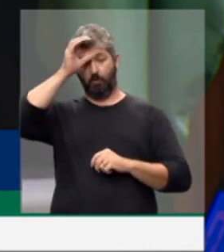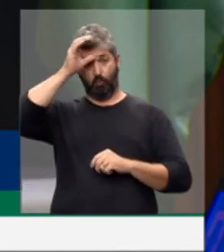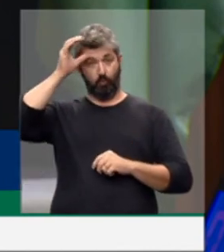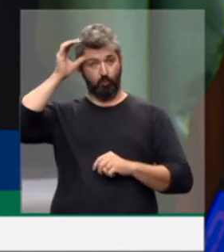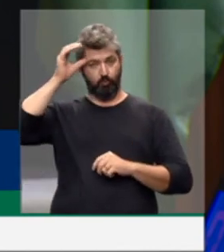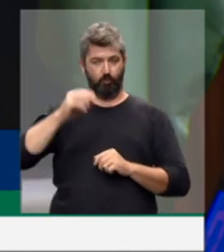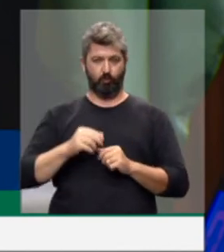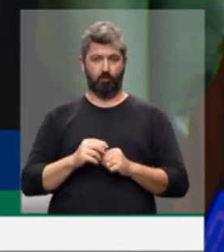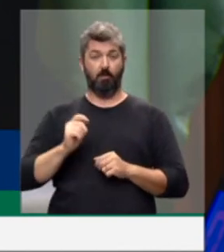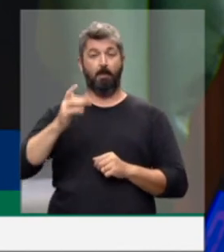FORTALECE A PRIVATIZAÇÃO TERCEIRO, A MEDIDA PROVISÓRIA